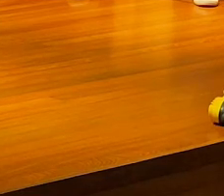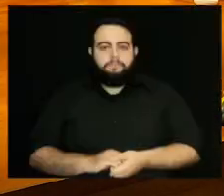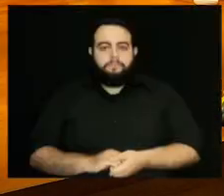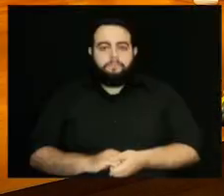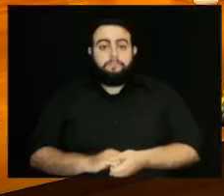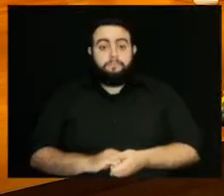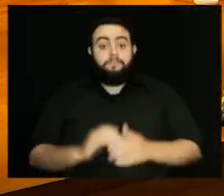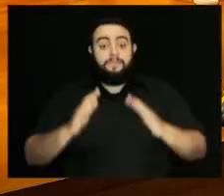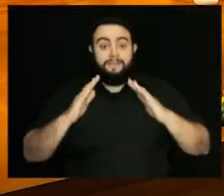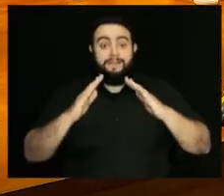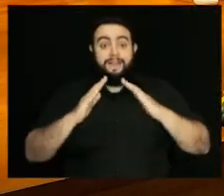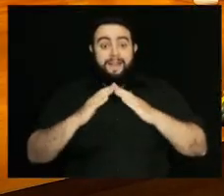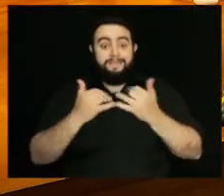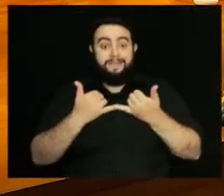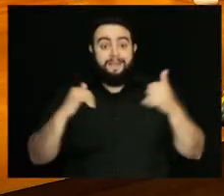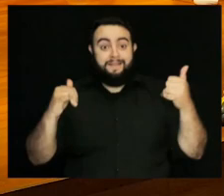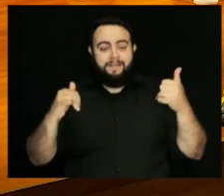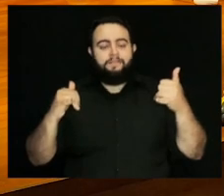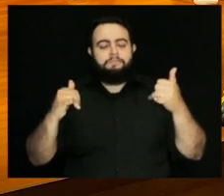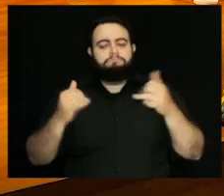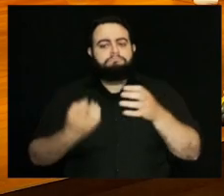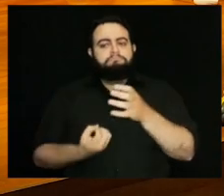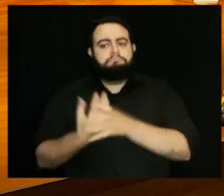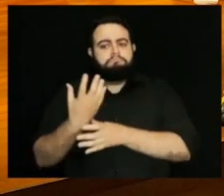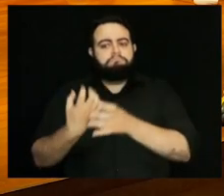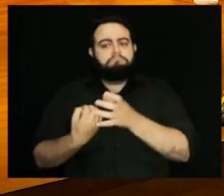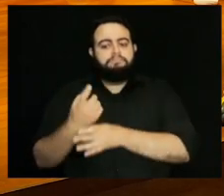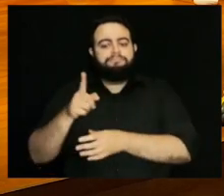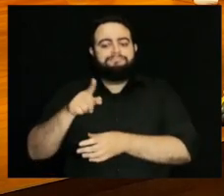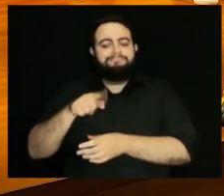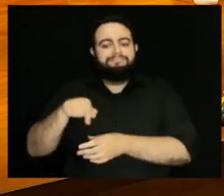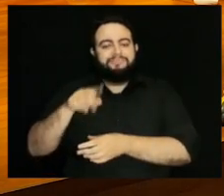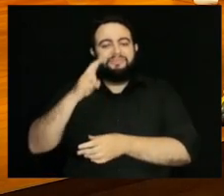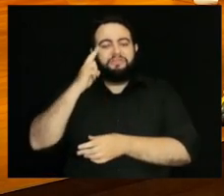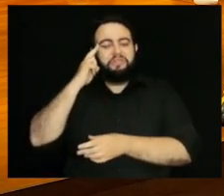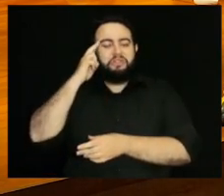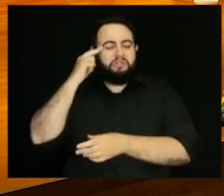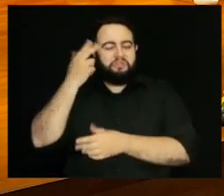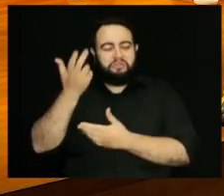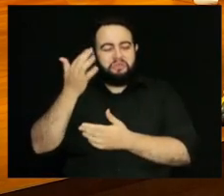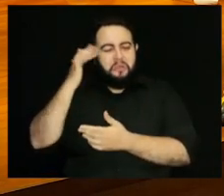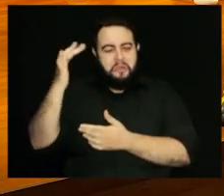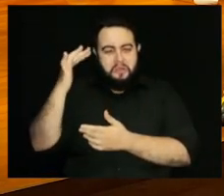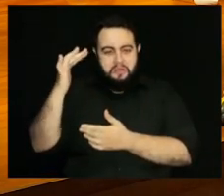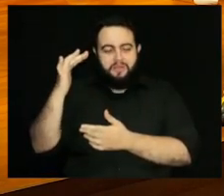E a casa elétrica então constrói esse esse sonho meridional assim né só que a única coisa que o